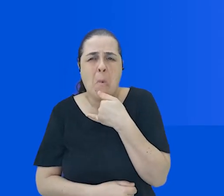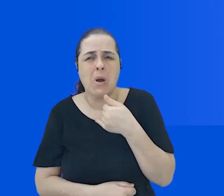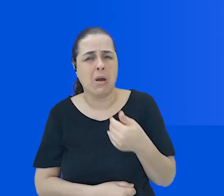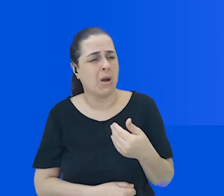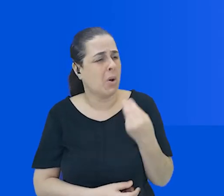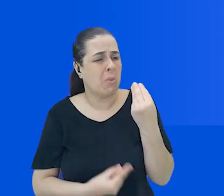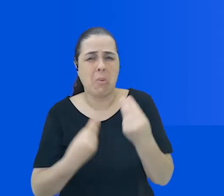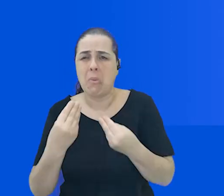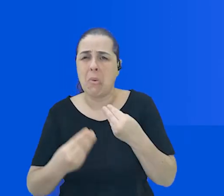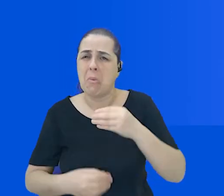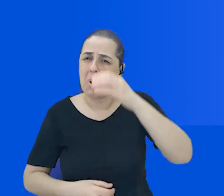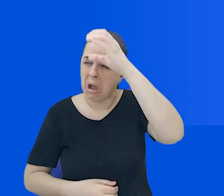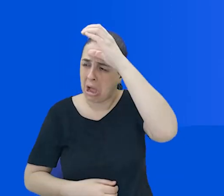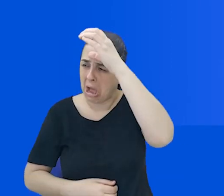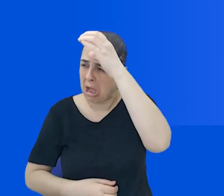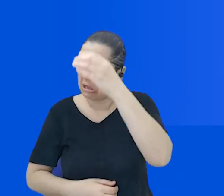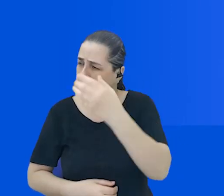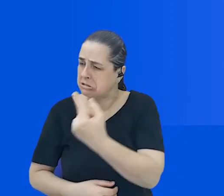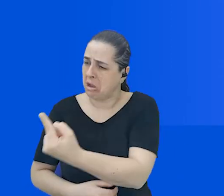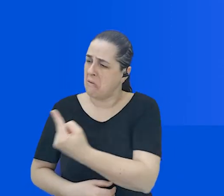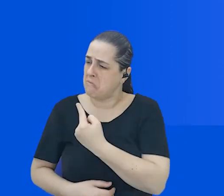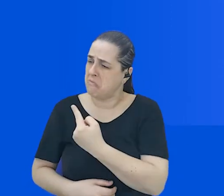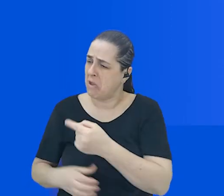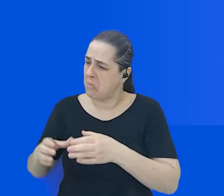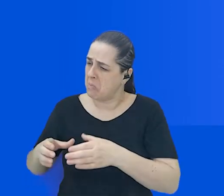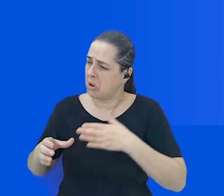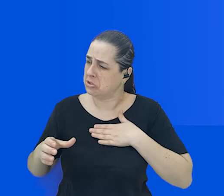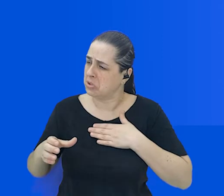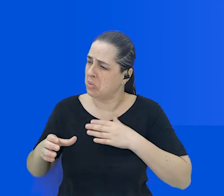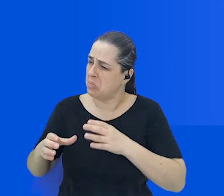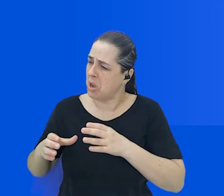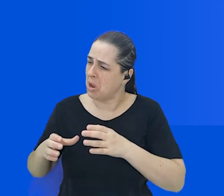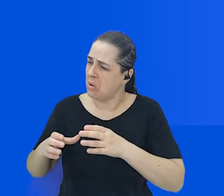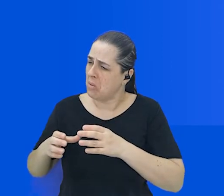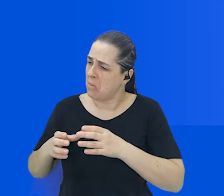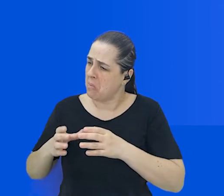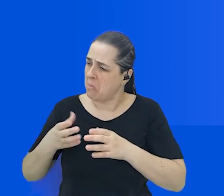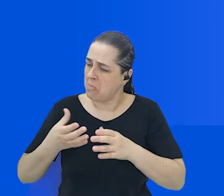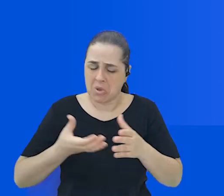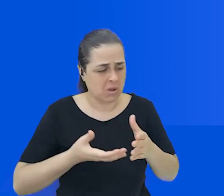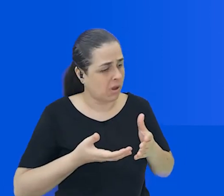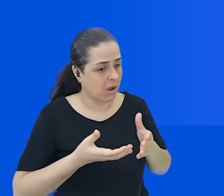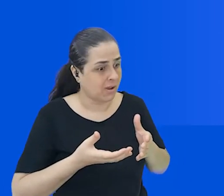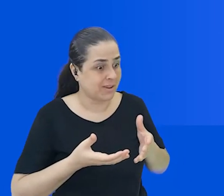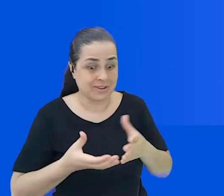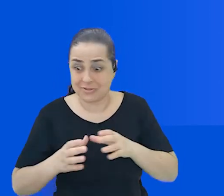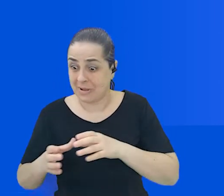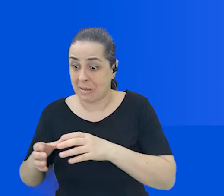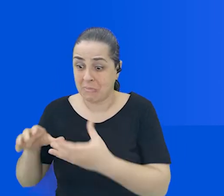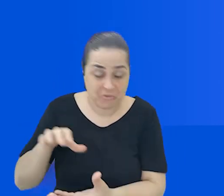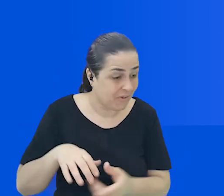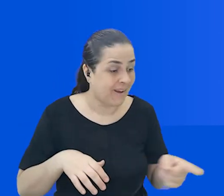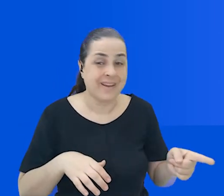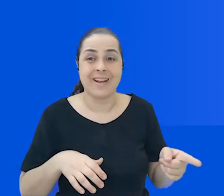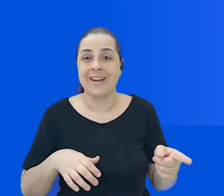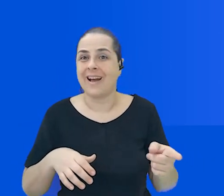Como que me tia, vem aqui, me tira esse potinho. E aí sei lá, fiz uma graça lá, fingi que o potinho caiu e ela começou a dar risada